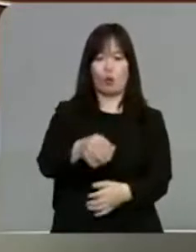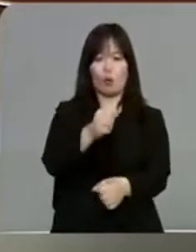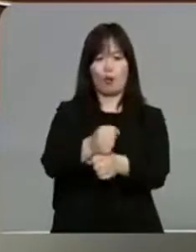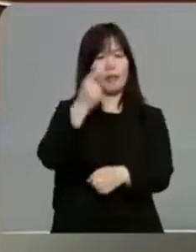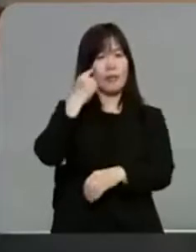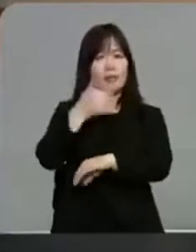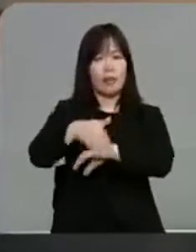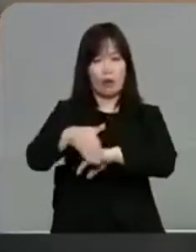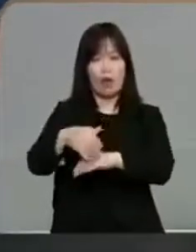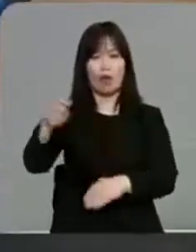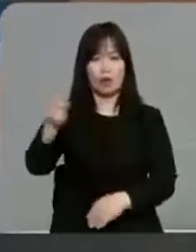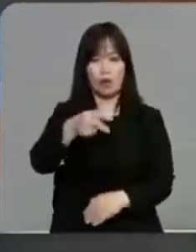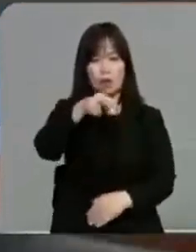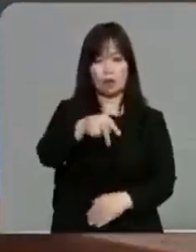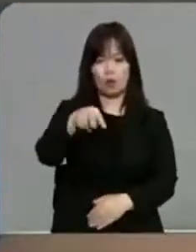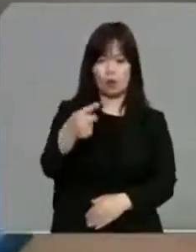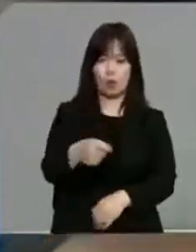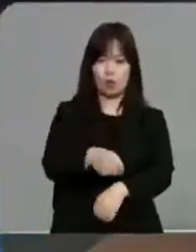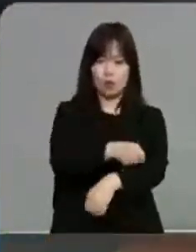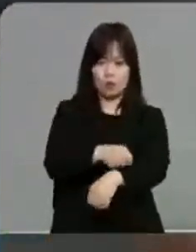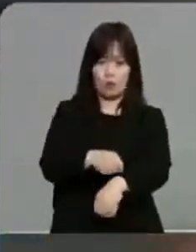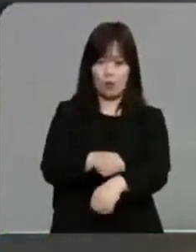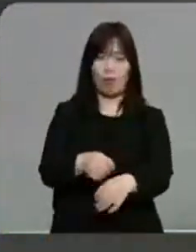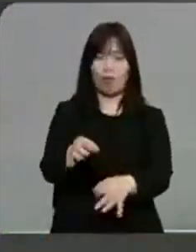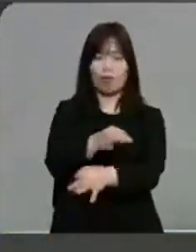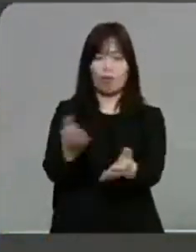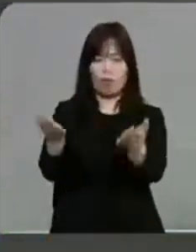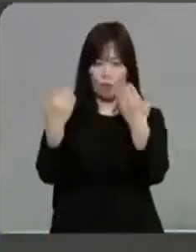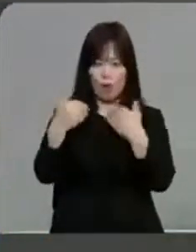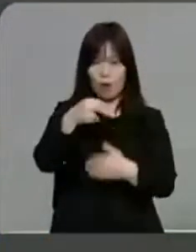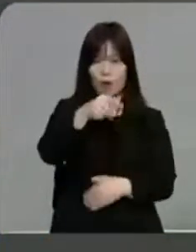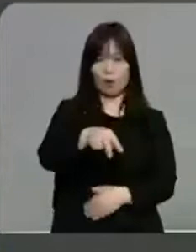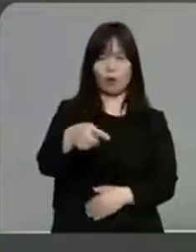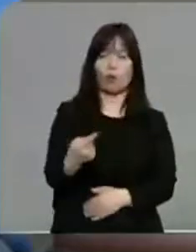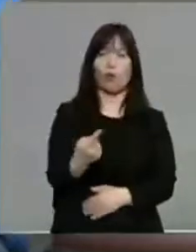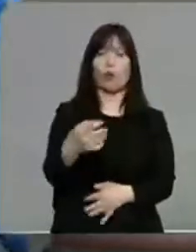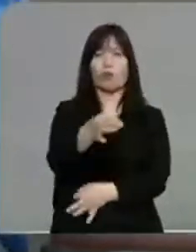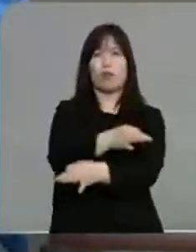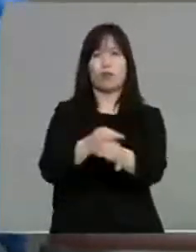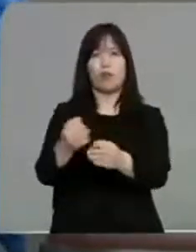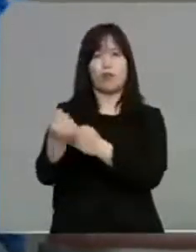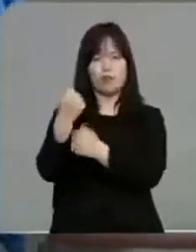또 수소특화 국가산업단지 유치 등 수소경제 인프라 구축과 완주군